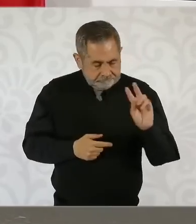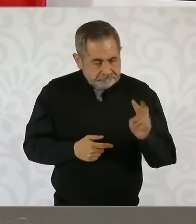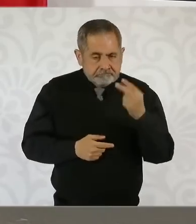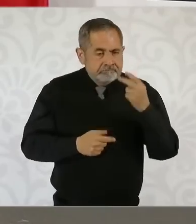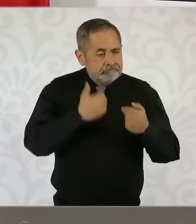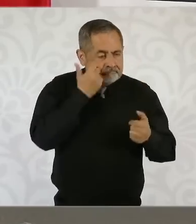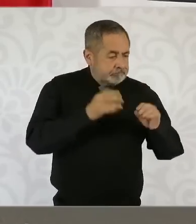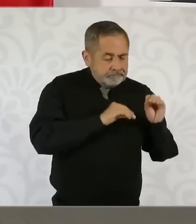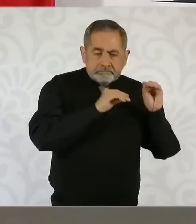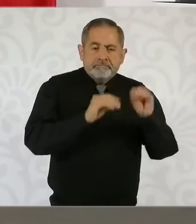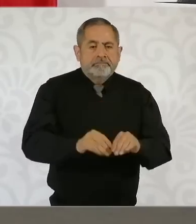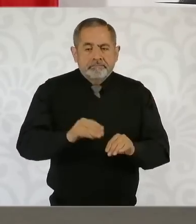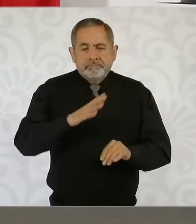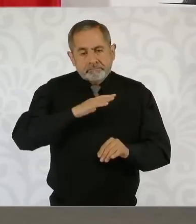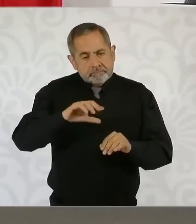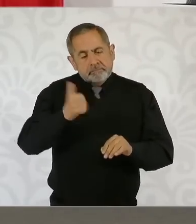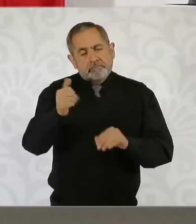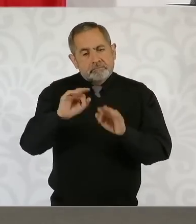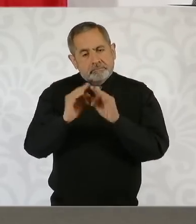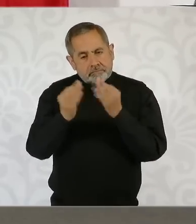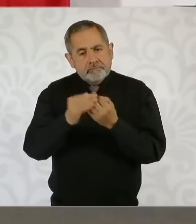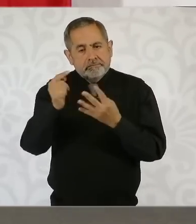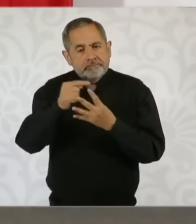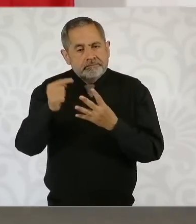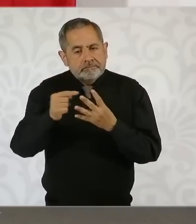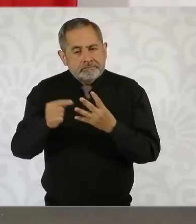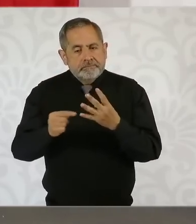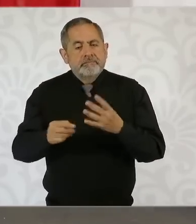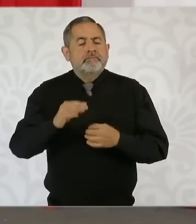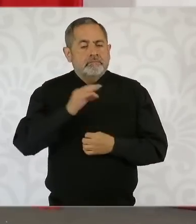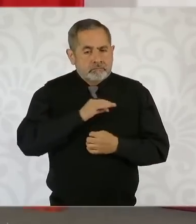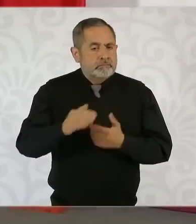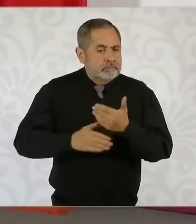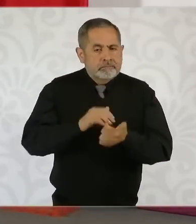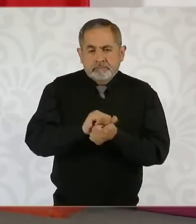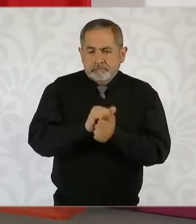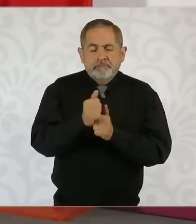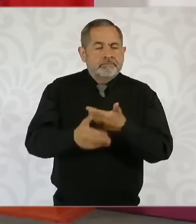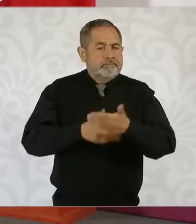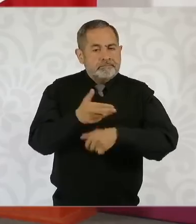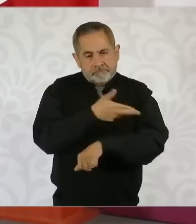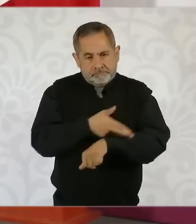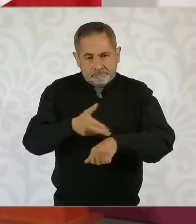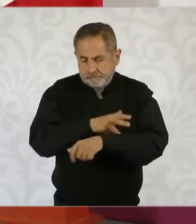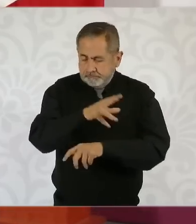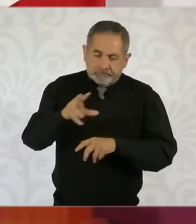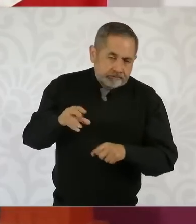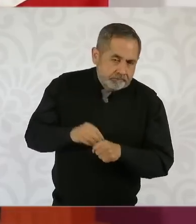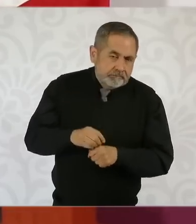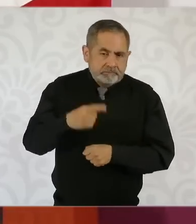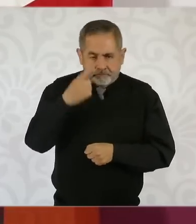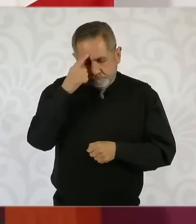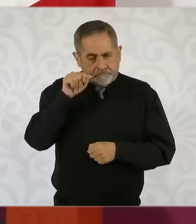otros esquemas que nos permitan pues recuperar la fabricación en México sustentable de bajos